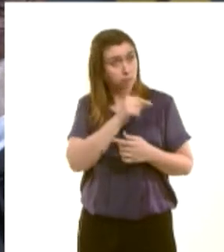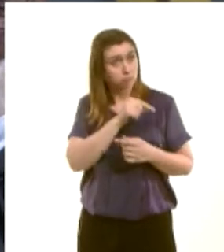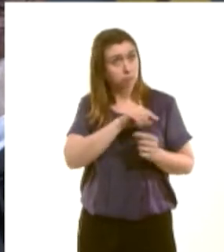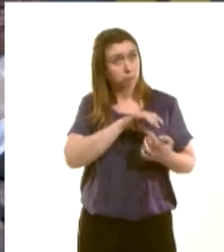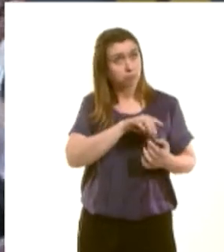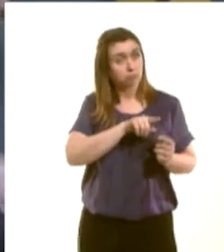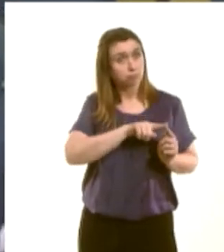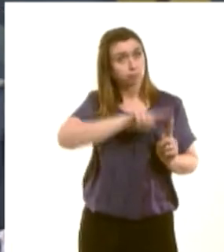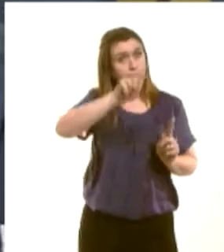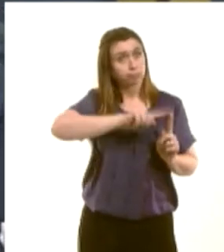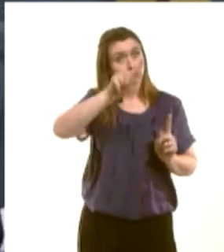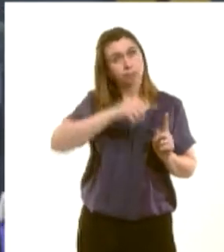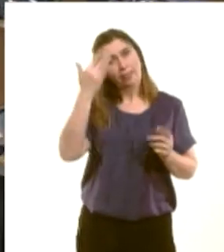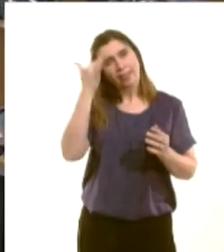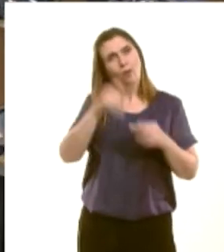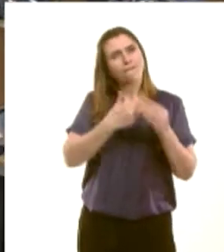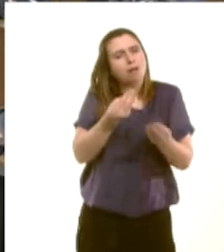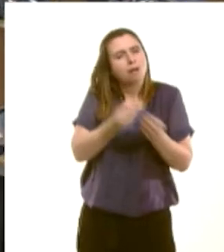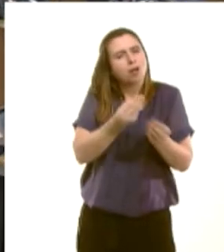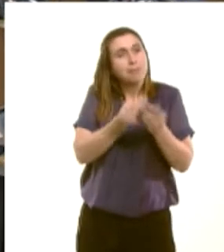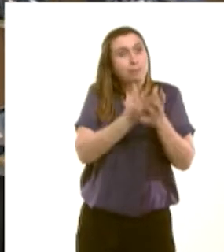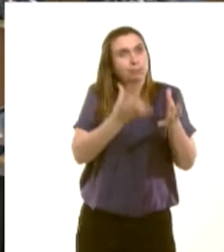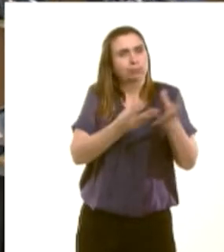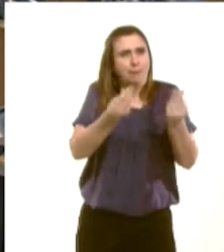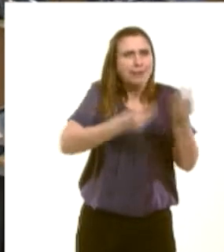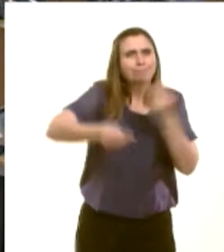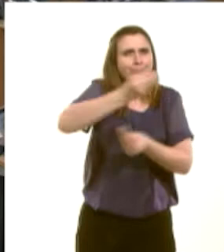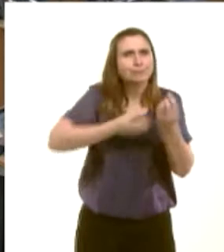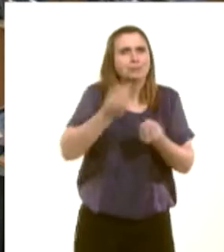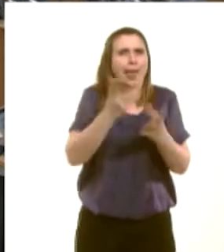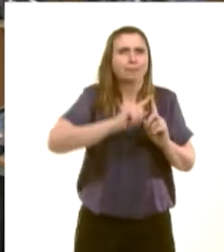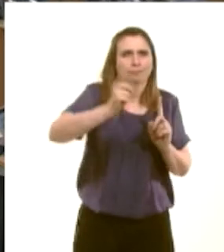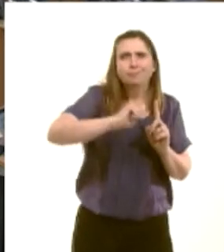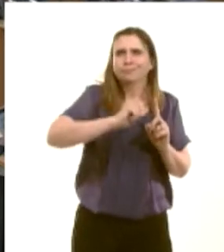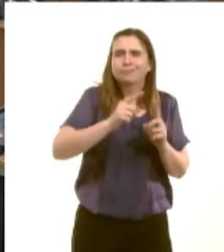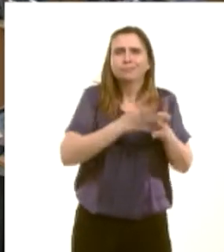maeír Aelod yn derbyn ei hun, mae hwn yn rhywbeth hollol hirdymor. Ynglyn ‚ír pris,